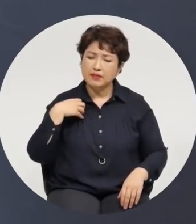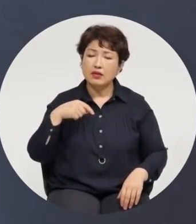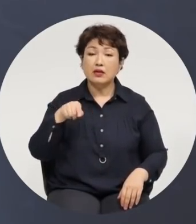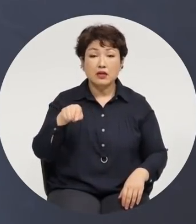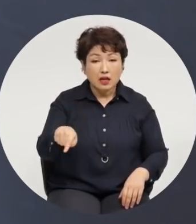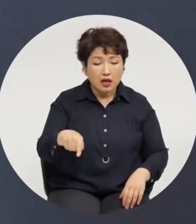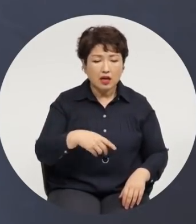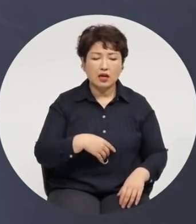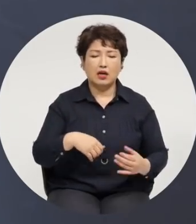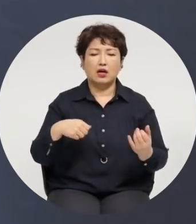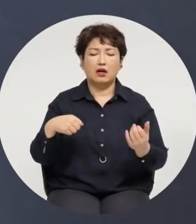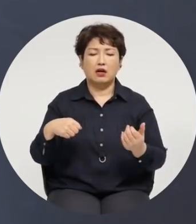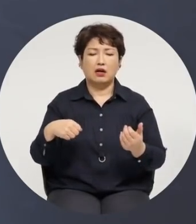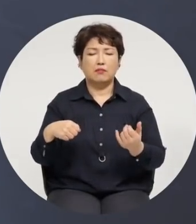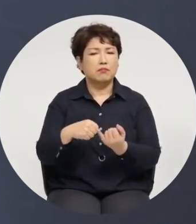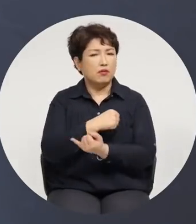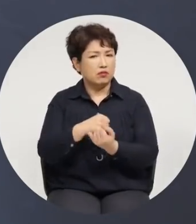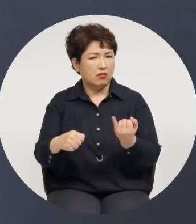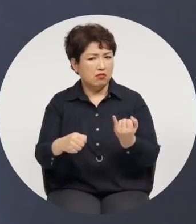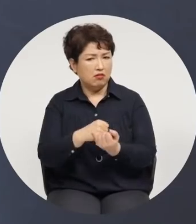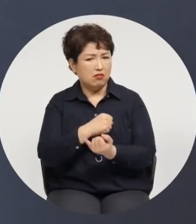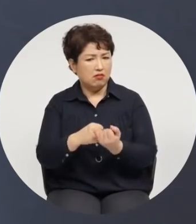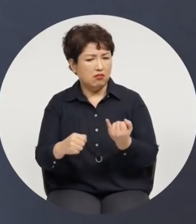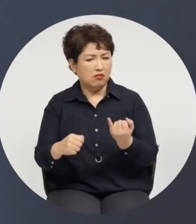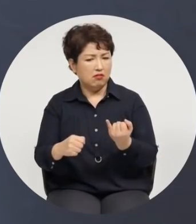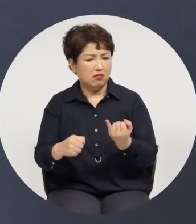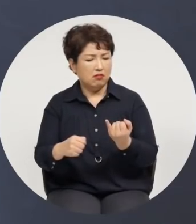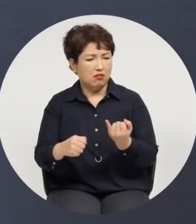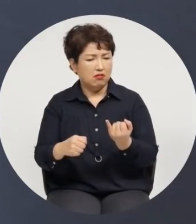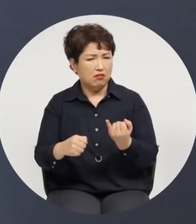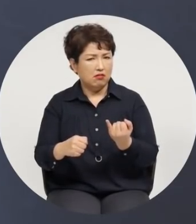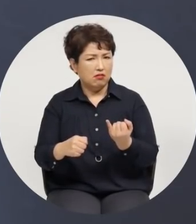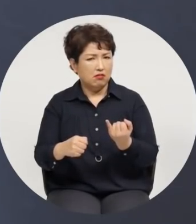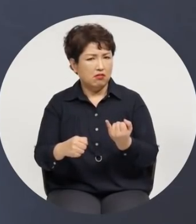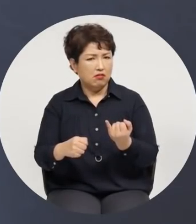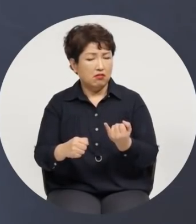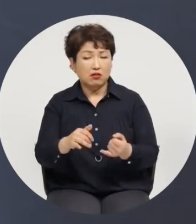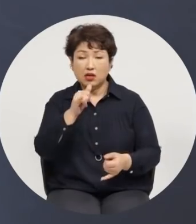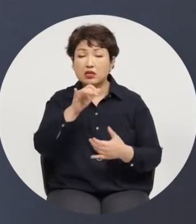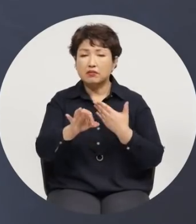그런데 그게 폭력적이라면 사회적으로도 '악'이기 때문에